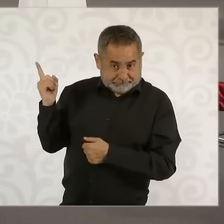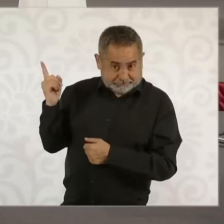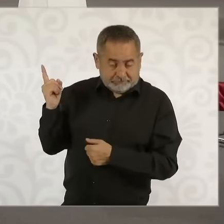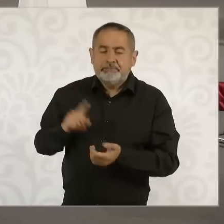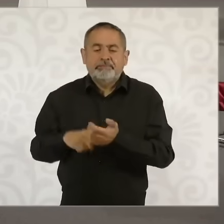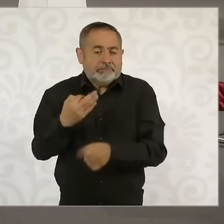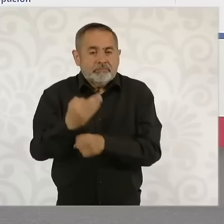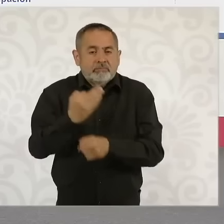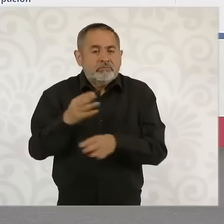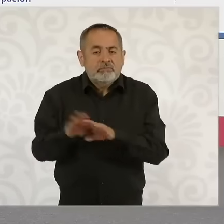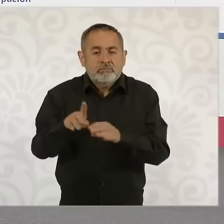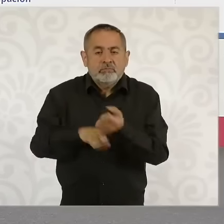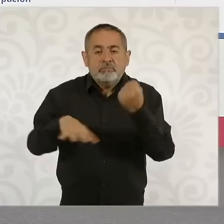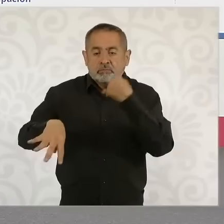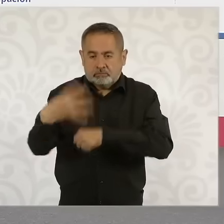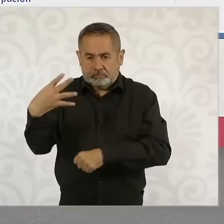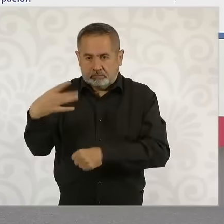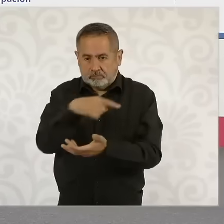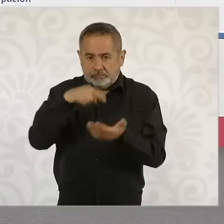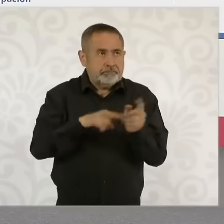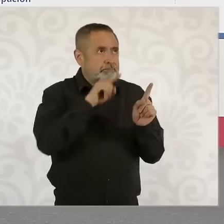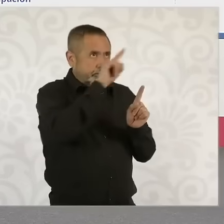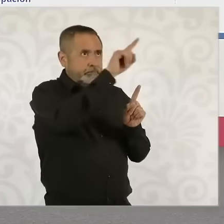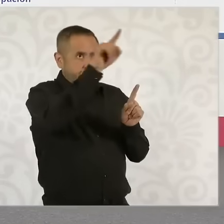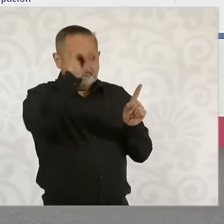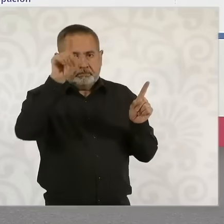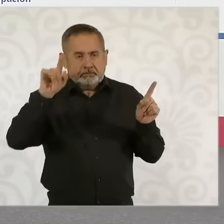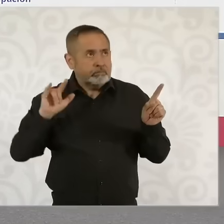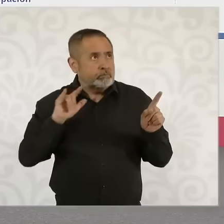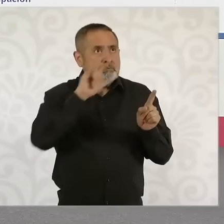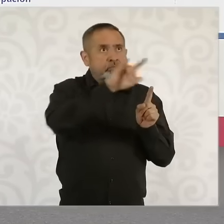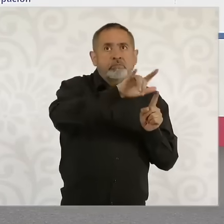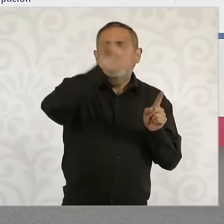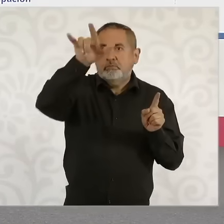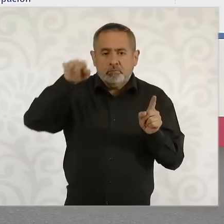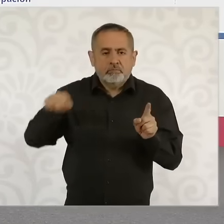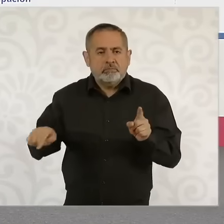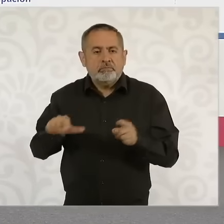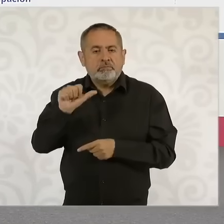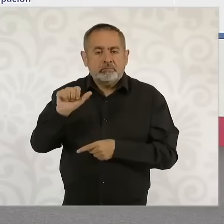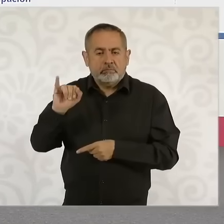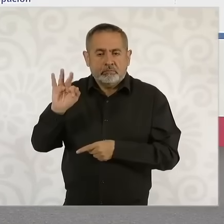ahorita opera estos 14 destinos y saliendo del aeropuerto Felipe Ángeles. El aeropuerto